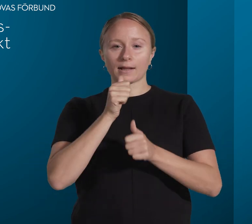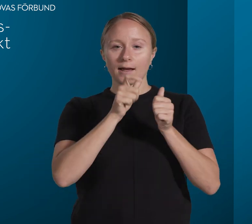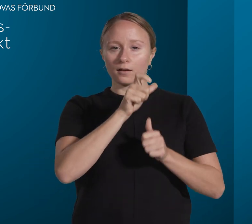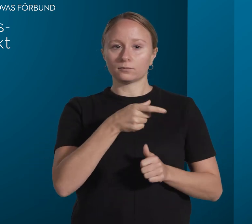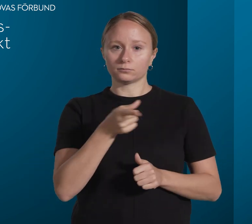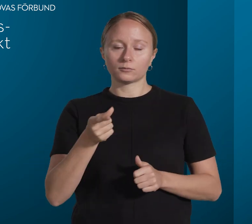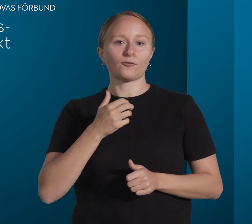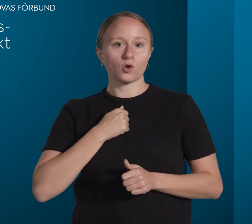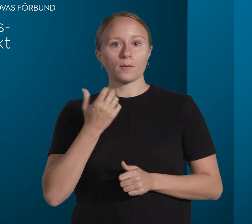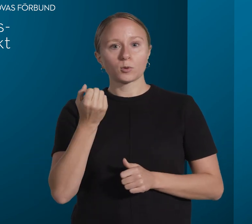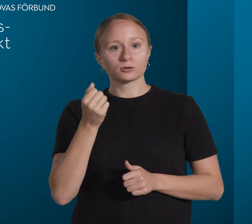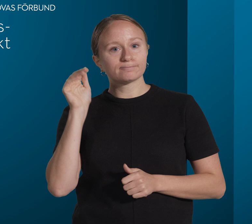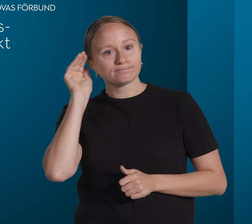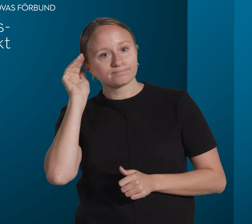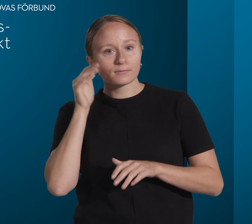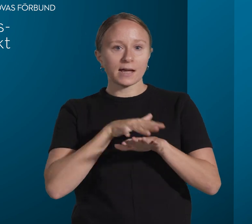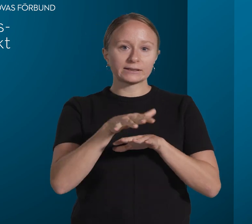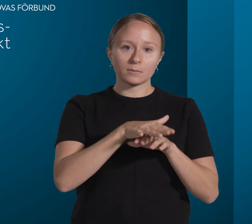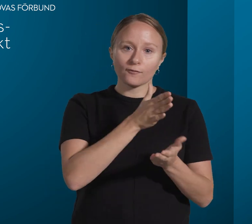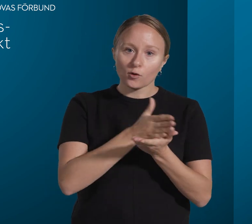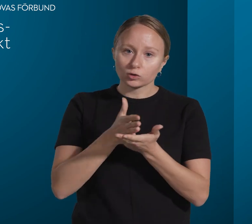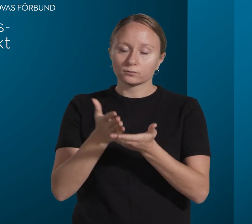Den ger deltagarna möjlighet att följa expertföreläsningar -